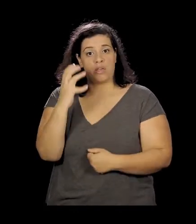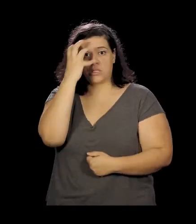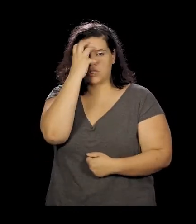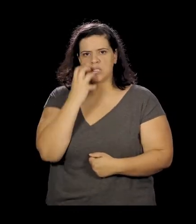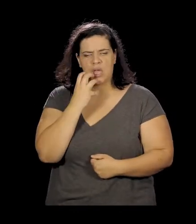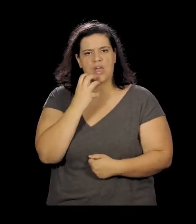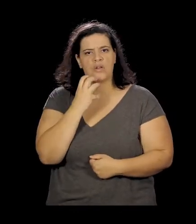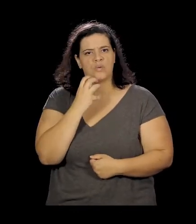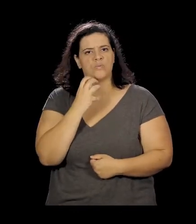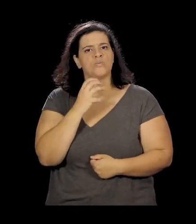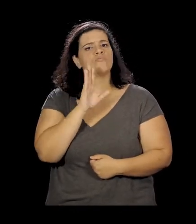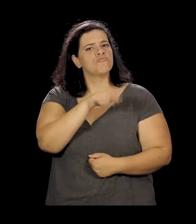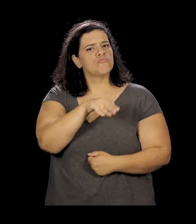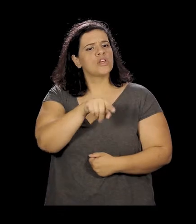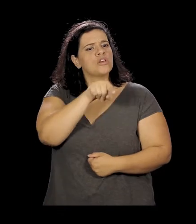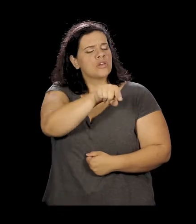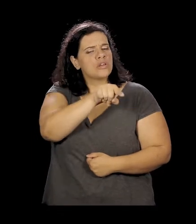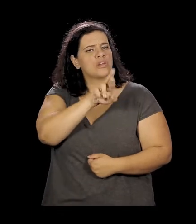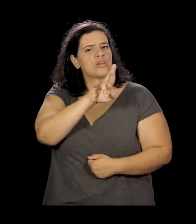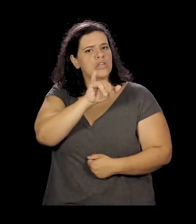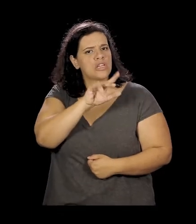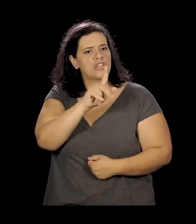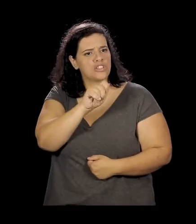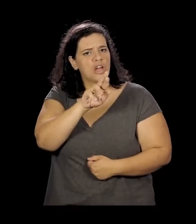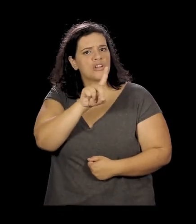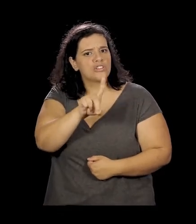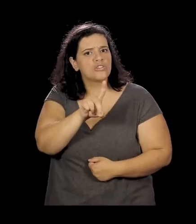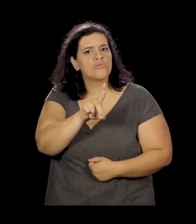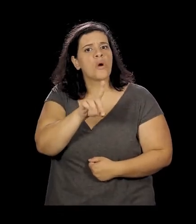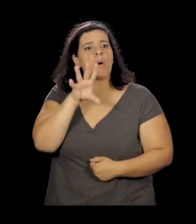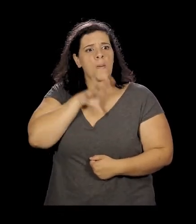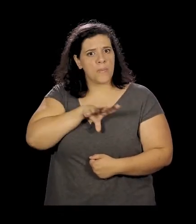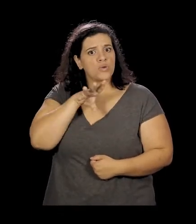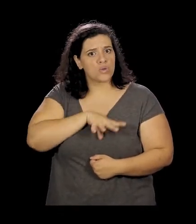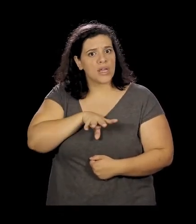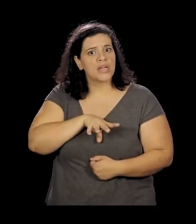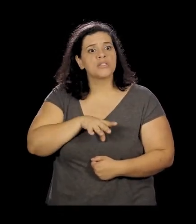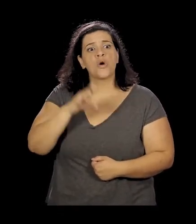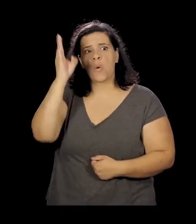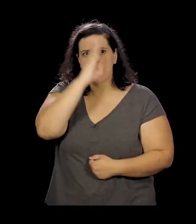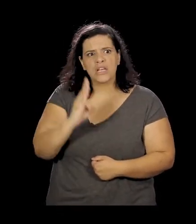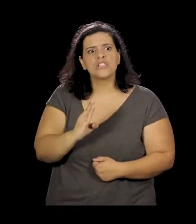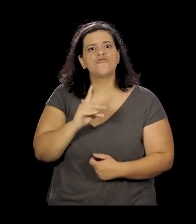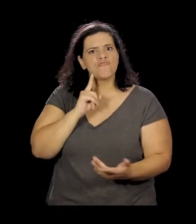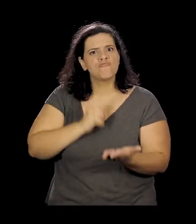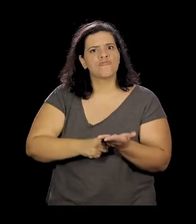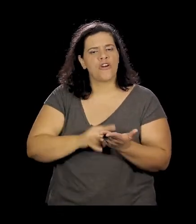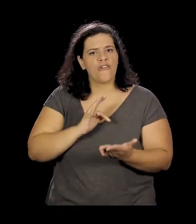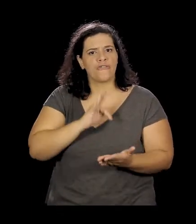“Richard, o português e o Brasil é o futuro, França é o passado,